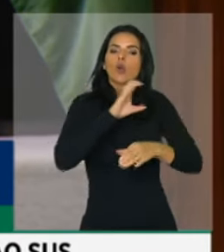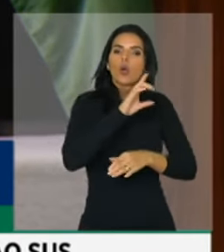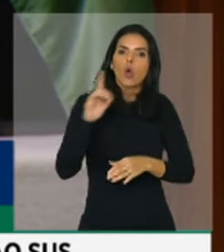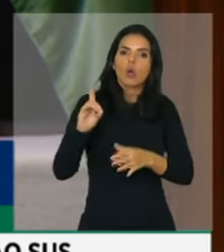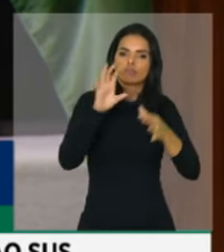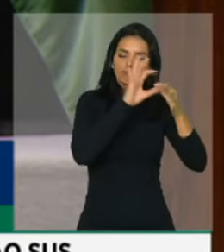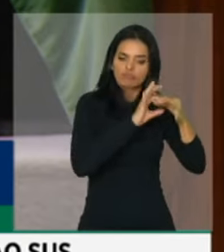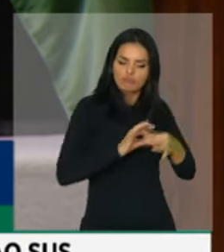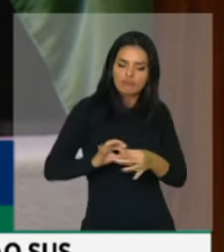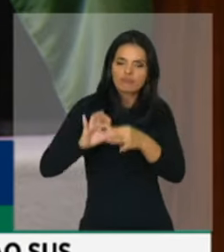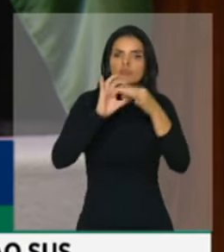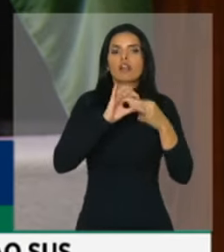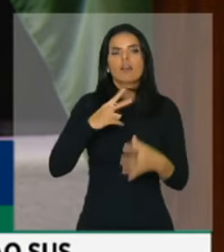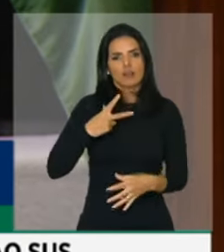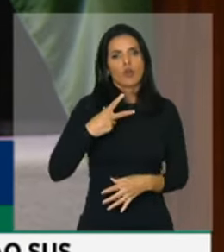ASSIM É O MDB, RESPONSABILIDADE, EQUILÍBRIO